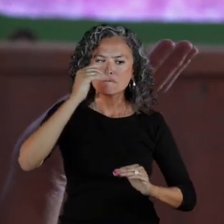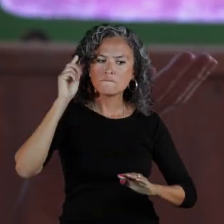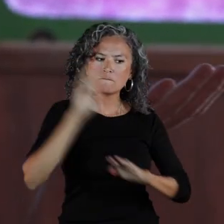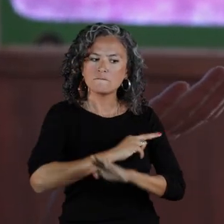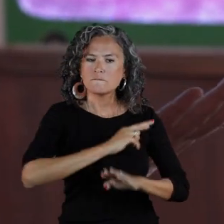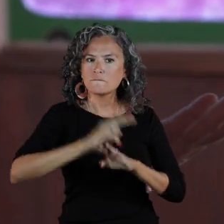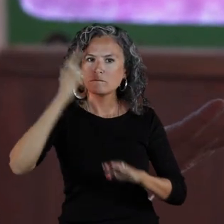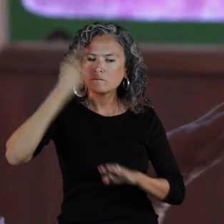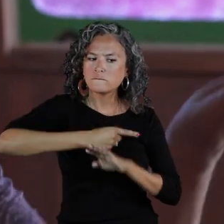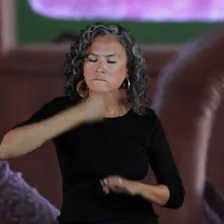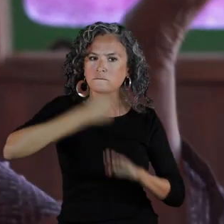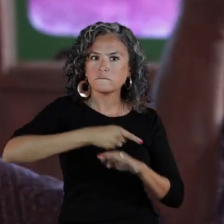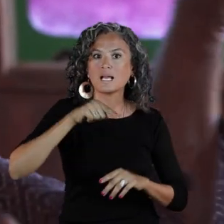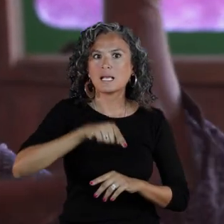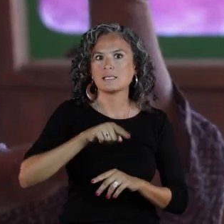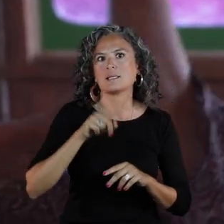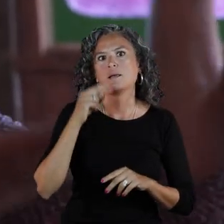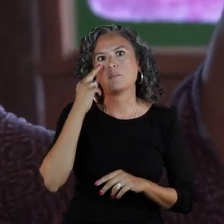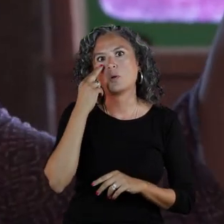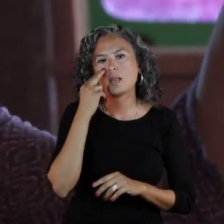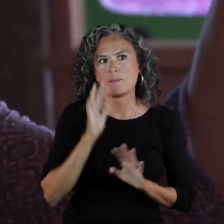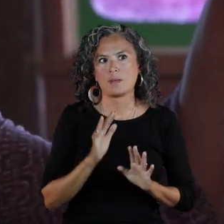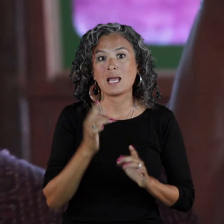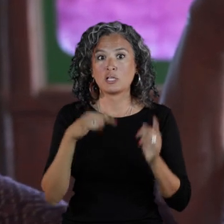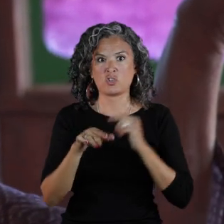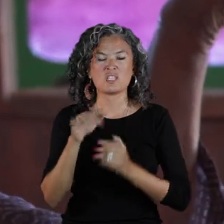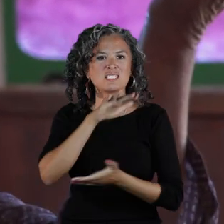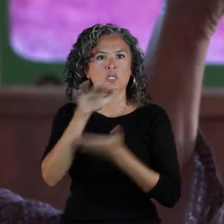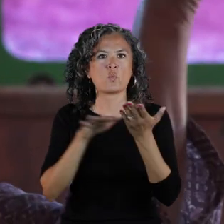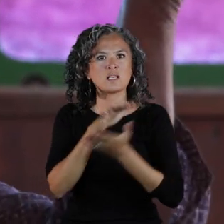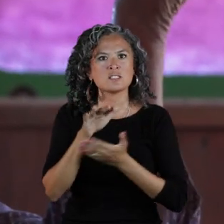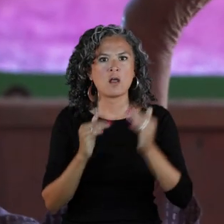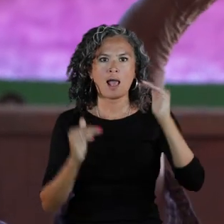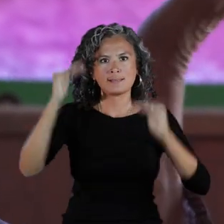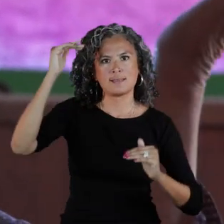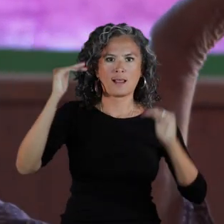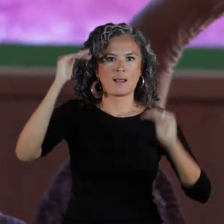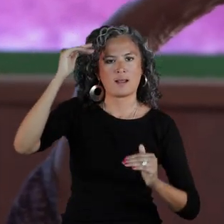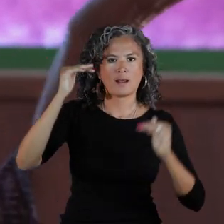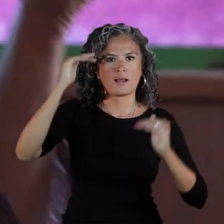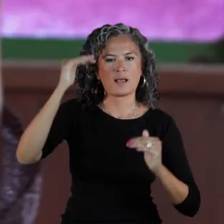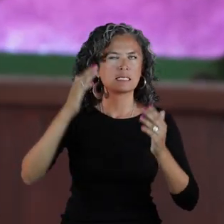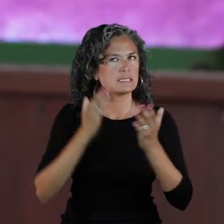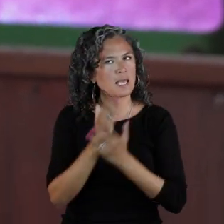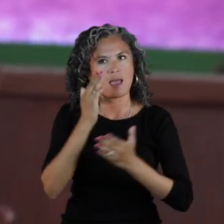y la dominación, y entonces es una relacion asi, y es un movimiento de tobogán donde